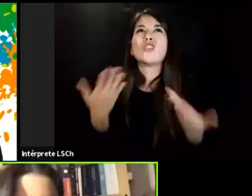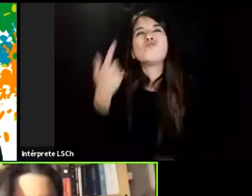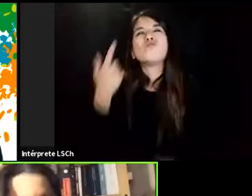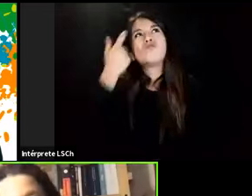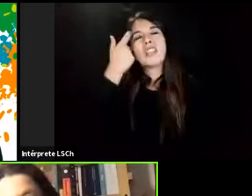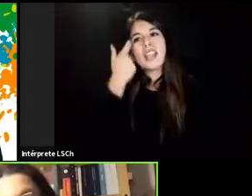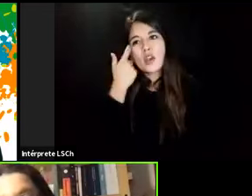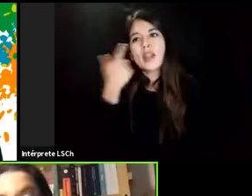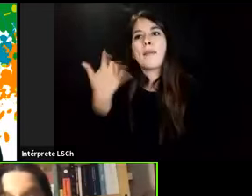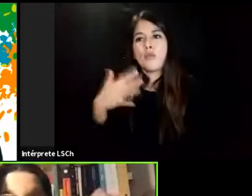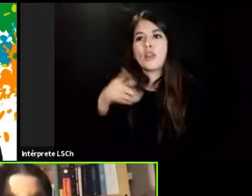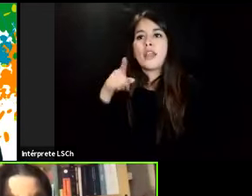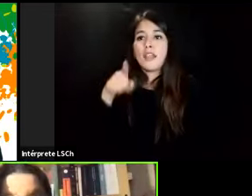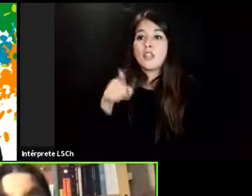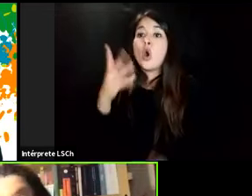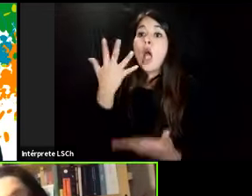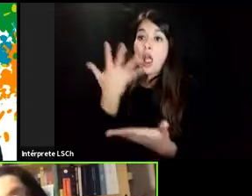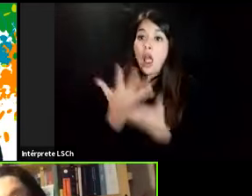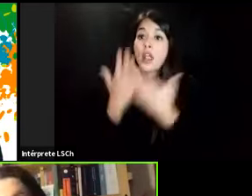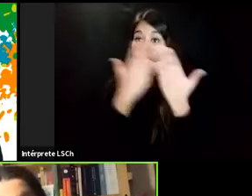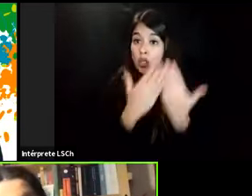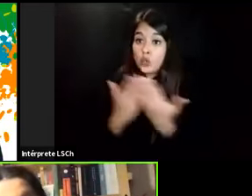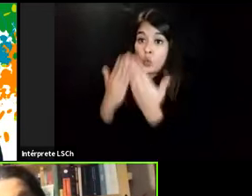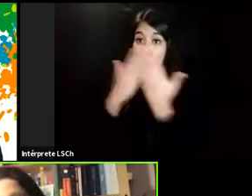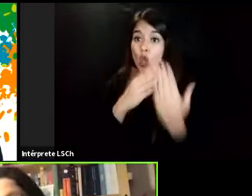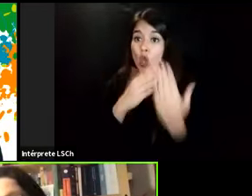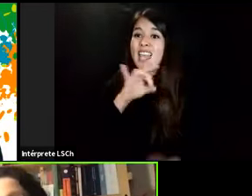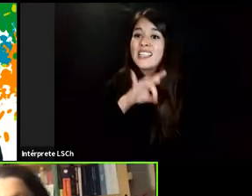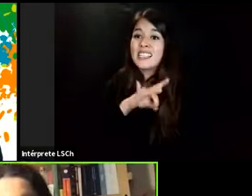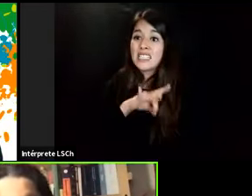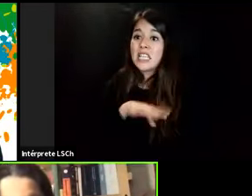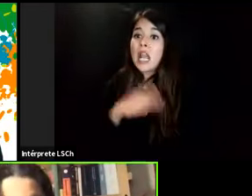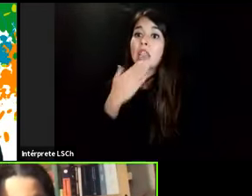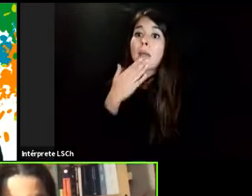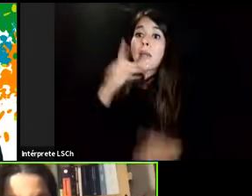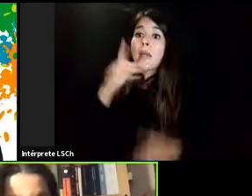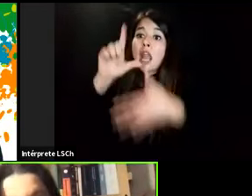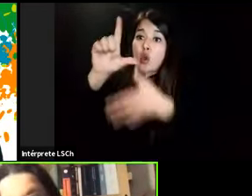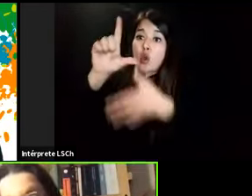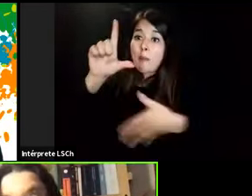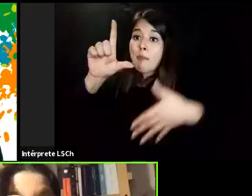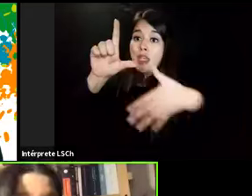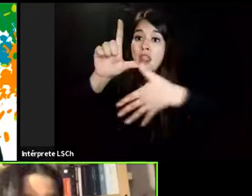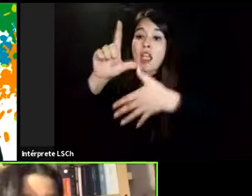esos estudios imagino que en Chile y en latinoamérica también se están desarrollando ahora en los últimos